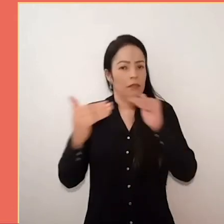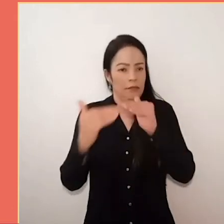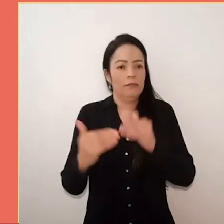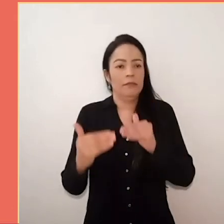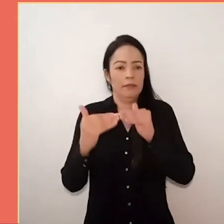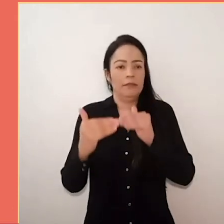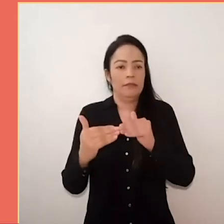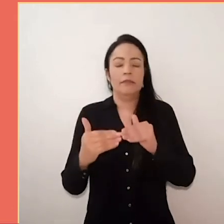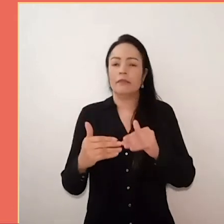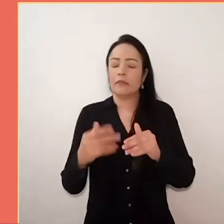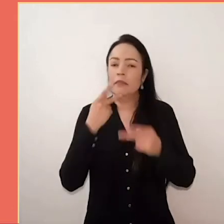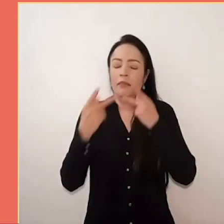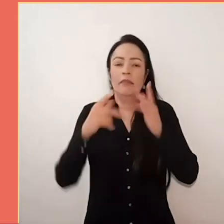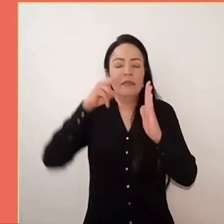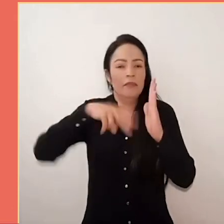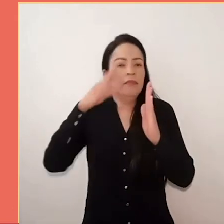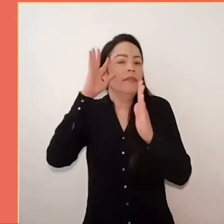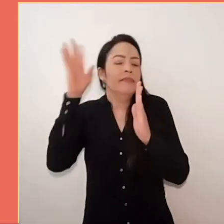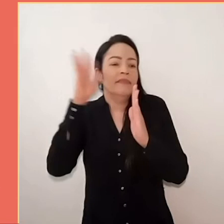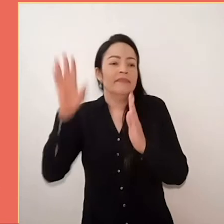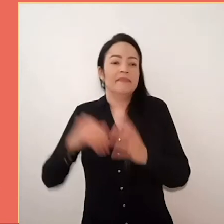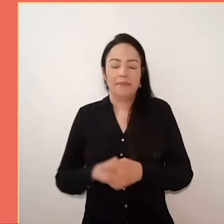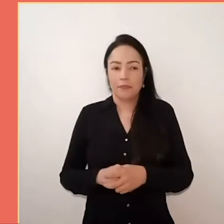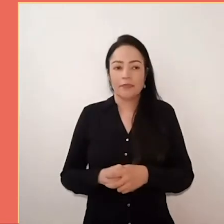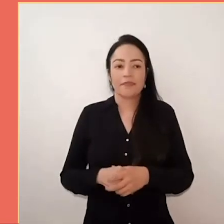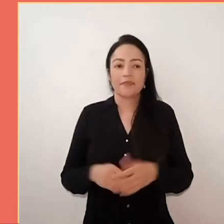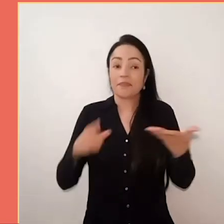a gente fala de leitor reflexivo, e a gente tem um projeto